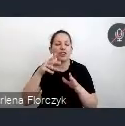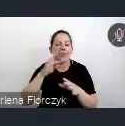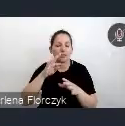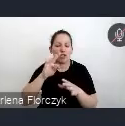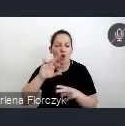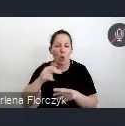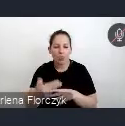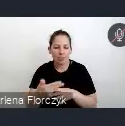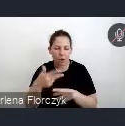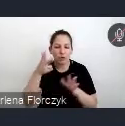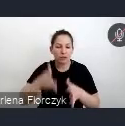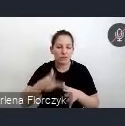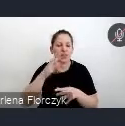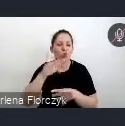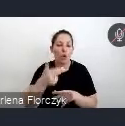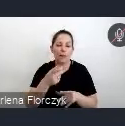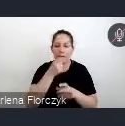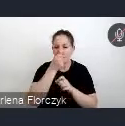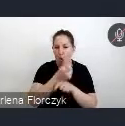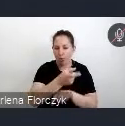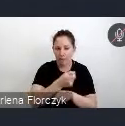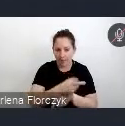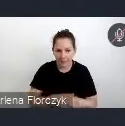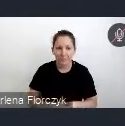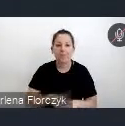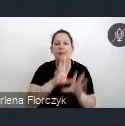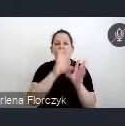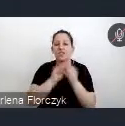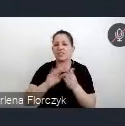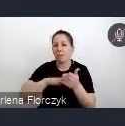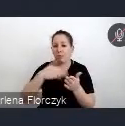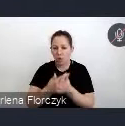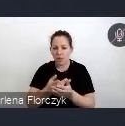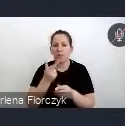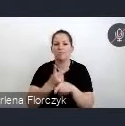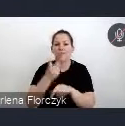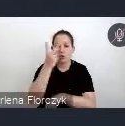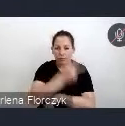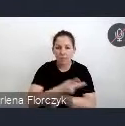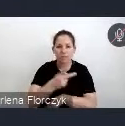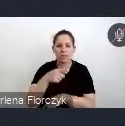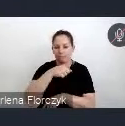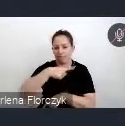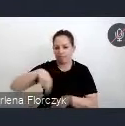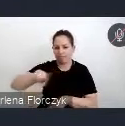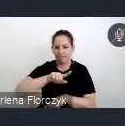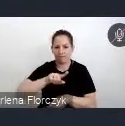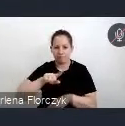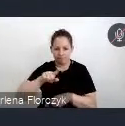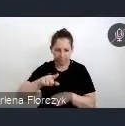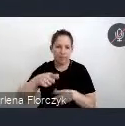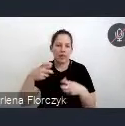Te wszystkie przykłady są dostępne w naszym interaktywnym geoportalu,